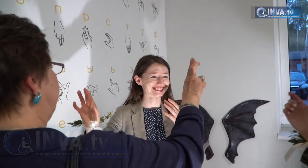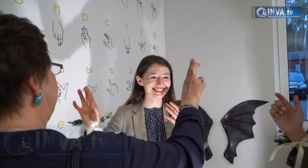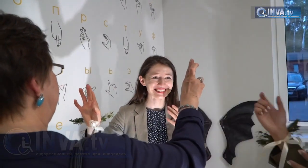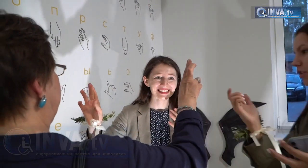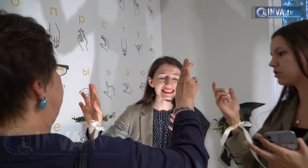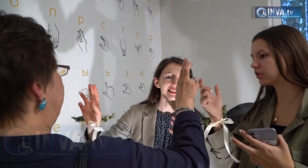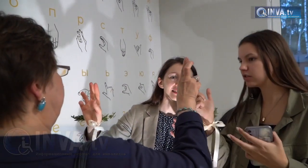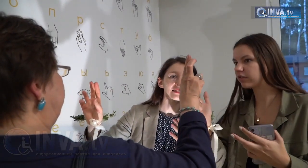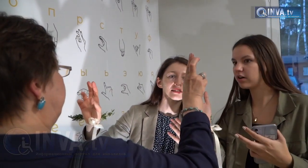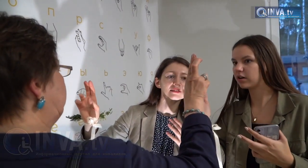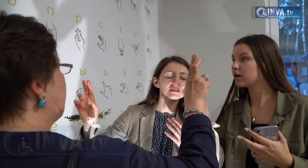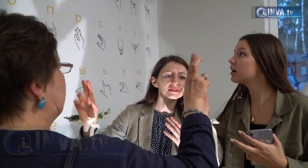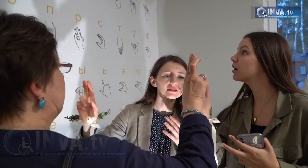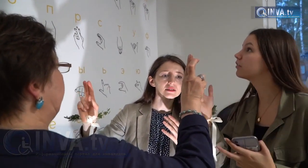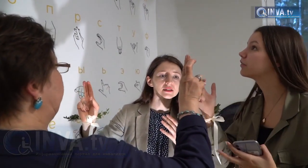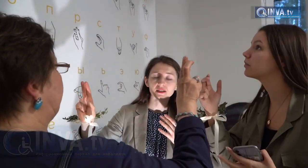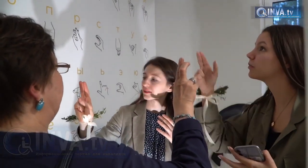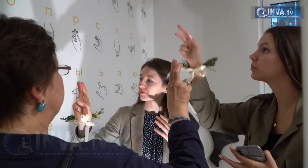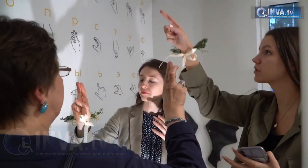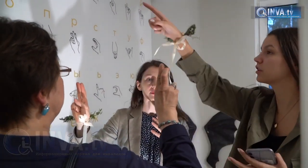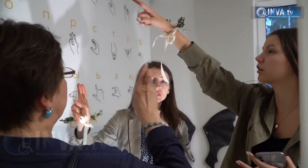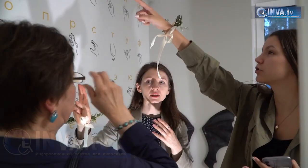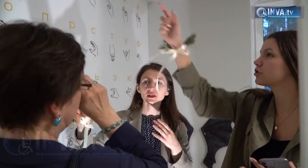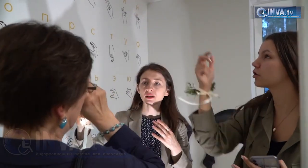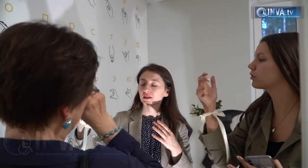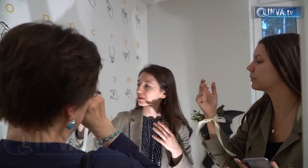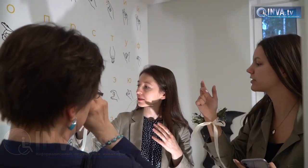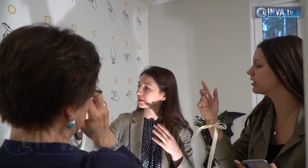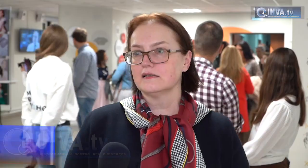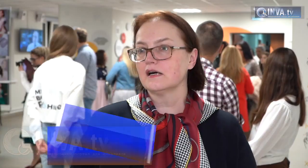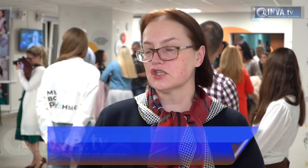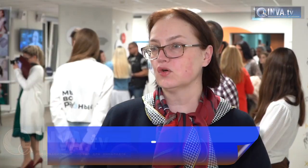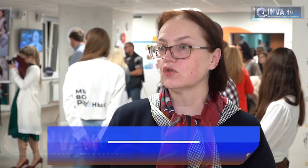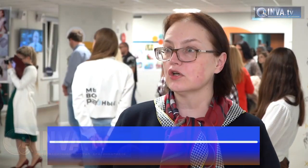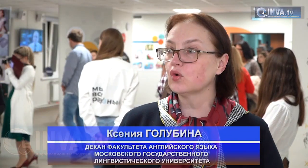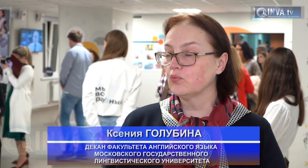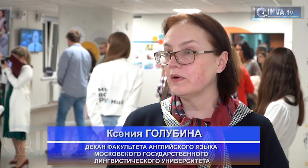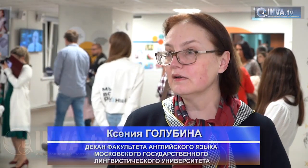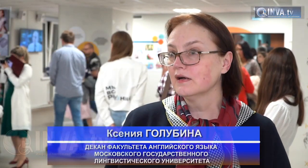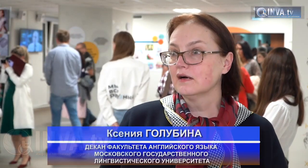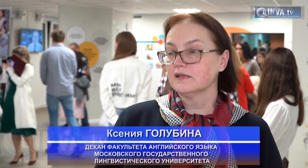ЯЗЫКА МОСКОВСКОГО ГОСУДАРСТВЕННОГО ЛИНГВИСТИЧЕСКОГО УНИВЕРСИТЕТА): Интерес большой. У нас набирается каждый год группа.